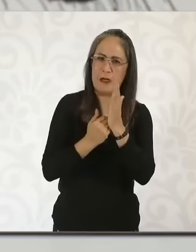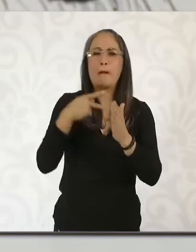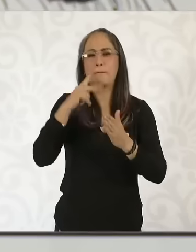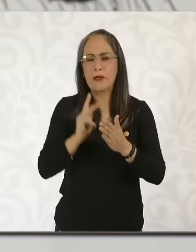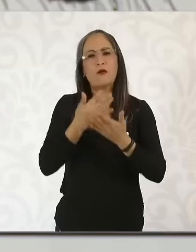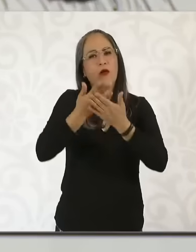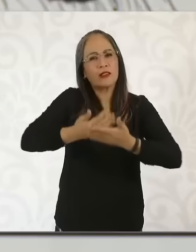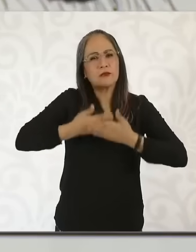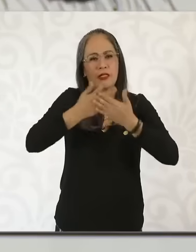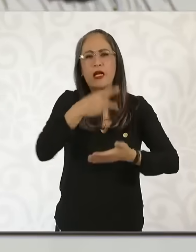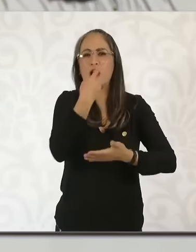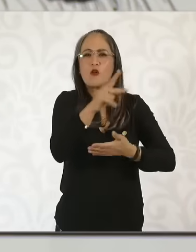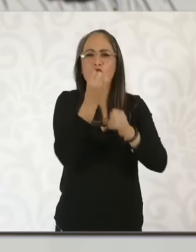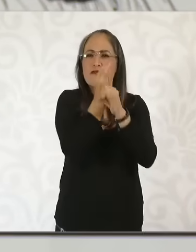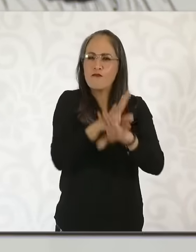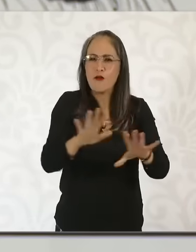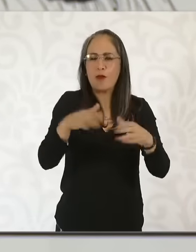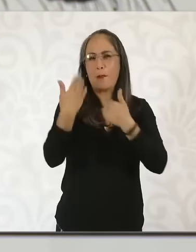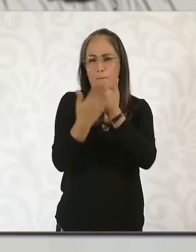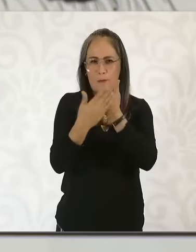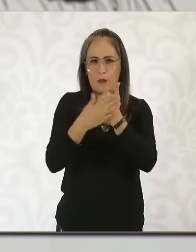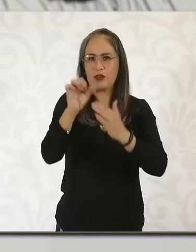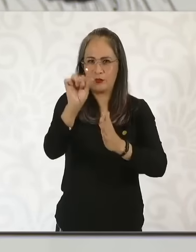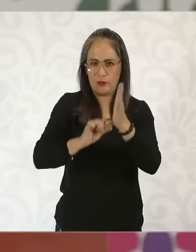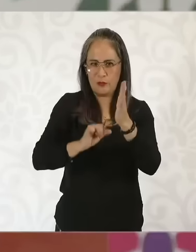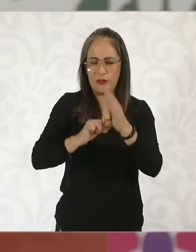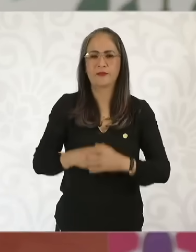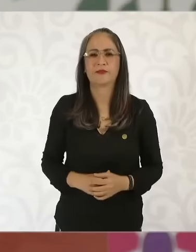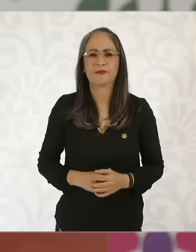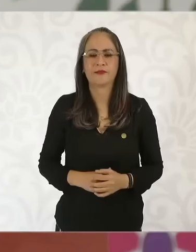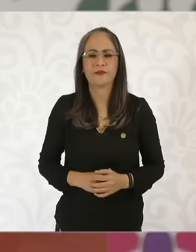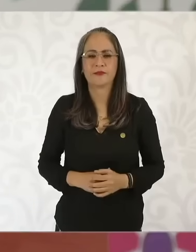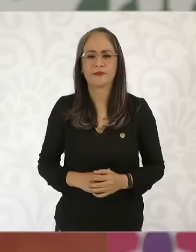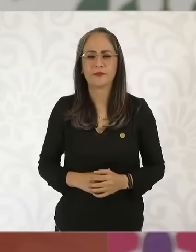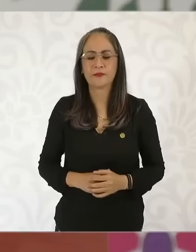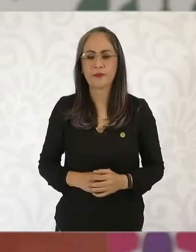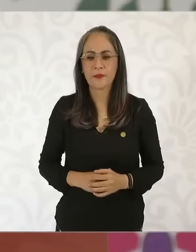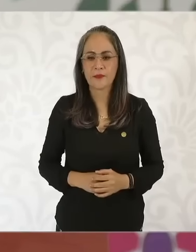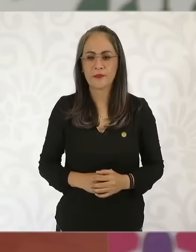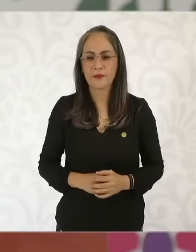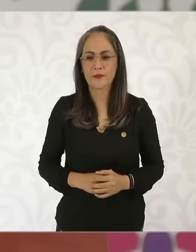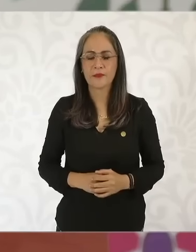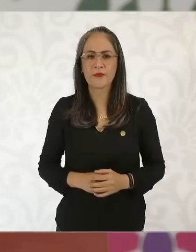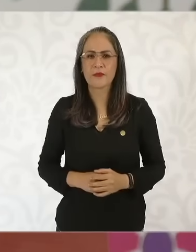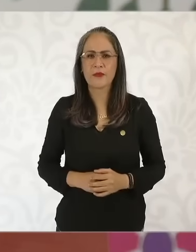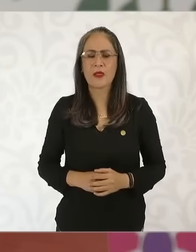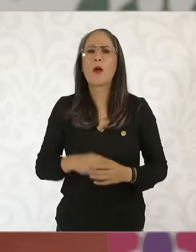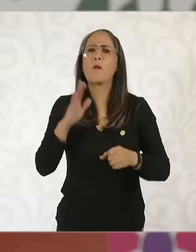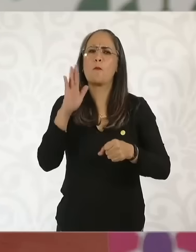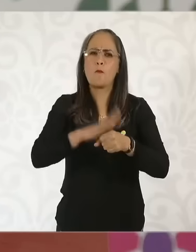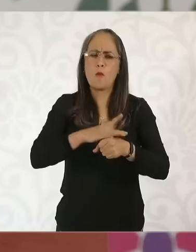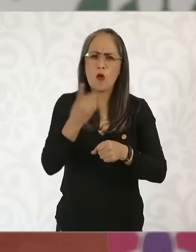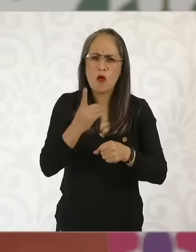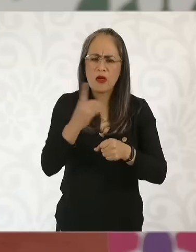del INEGI del próximo mes, pero va hacia allá. Porque a ¿por qué se reducen las desigualdades?